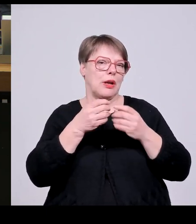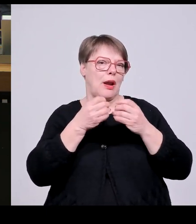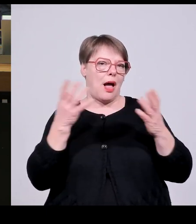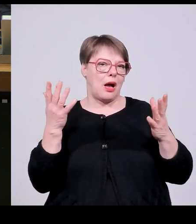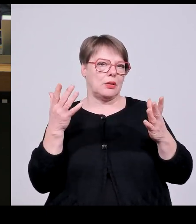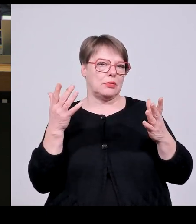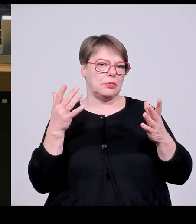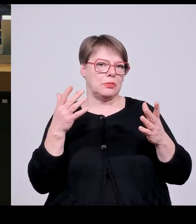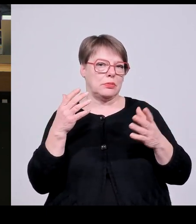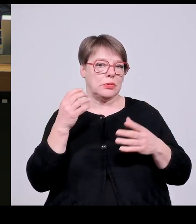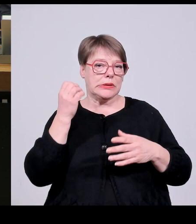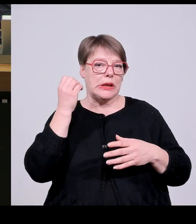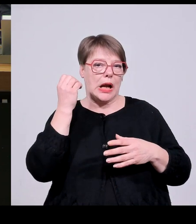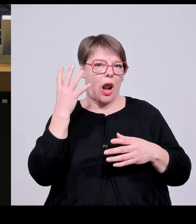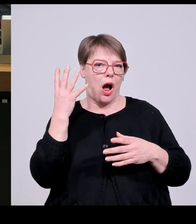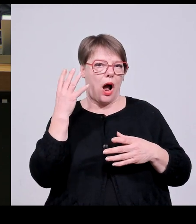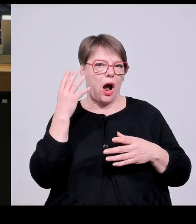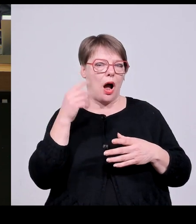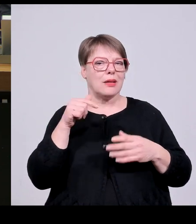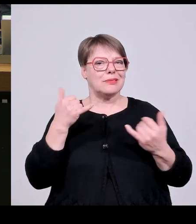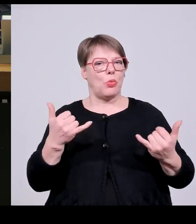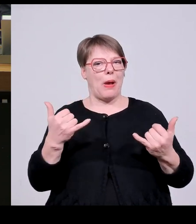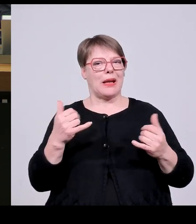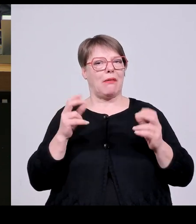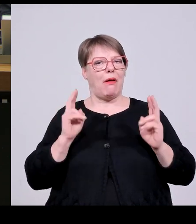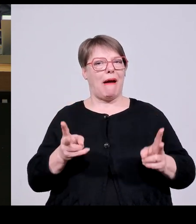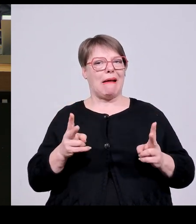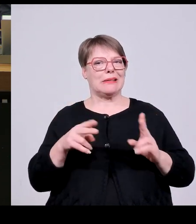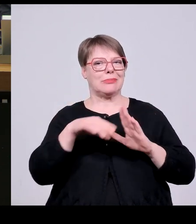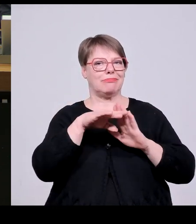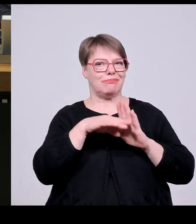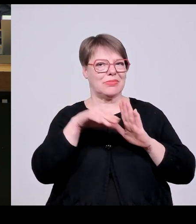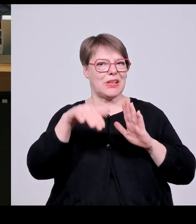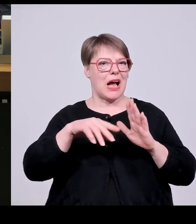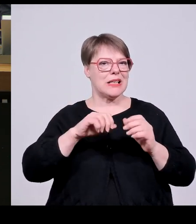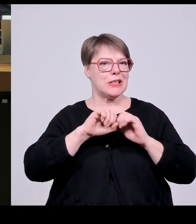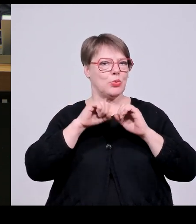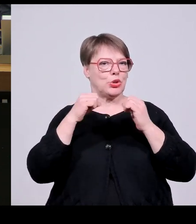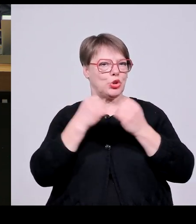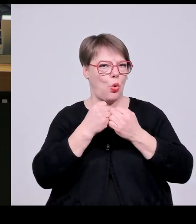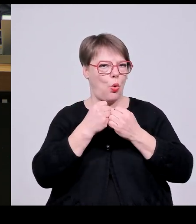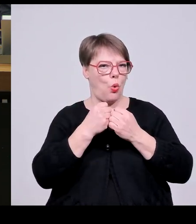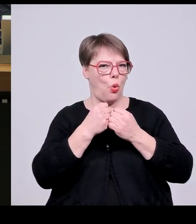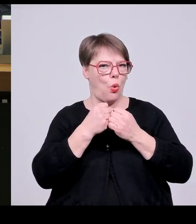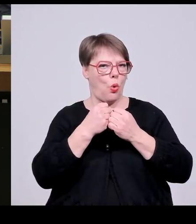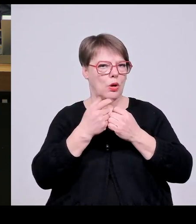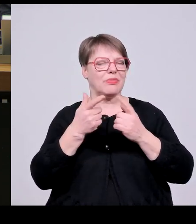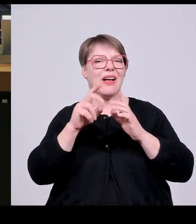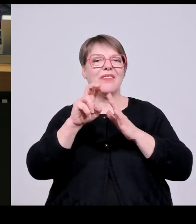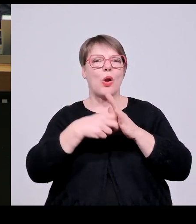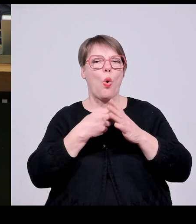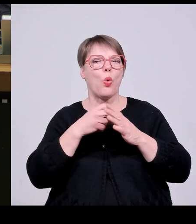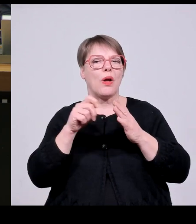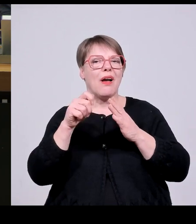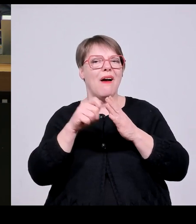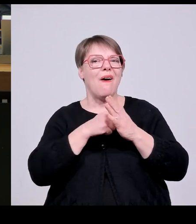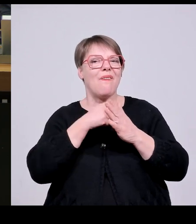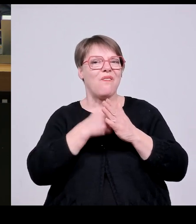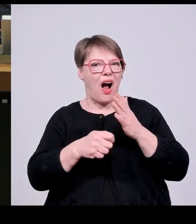aber auch klar, dass es für die Bezirksamts-Mitglieder keinen absoluten, auch keinen absoluten beamtenrechtlichen Vertrauens